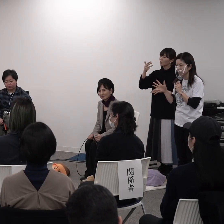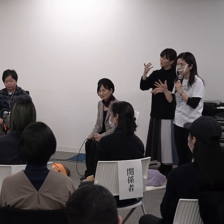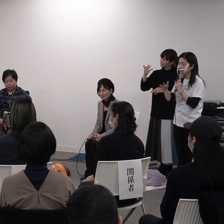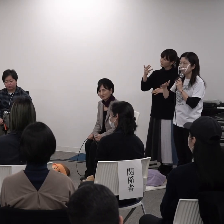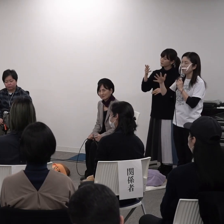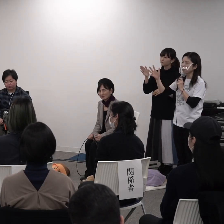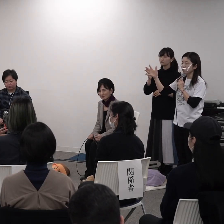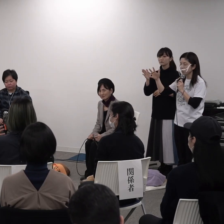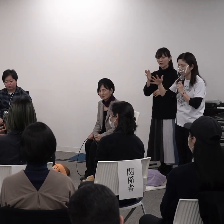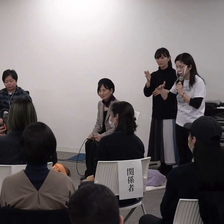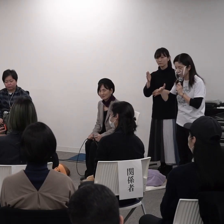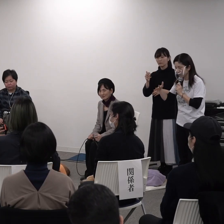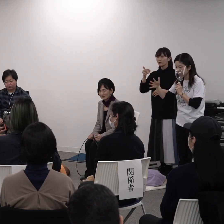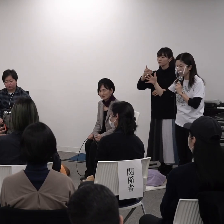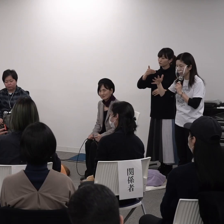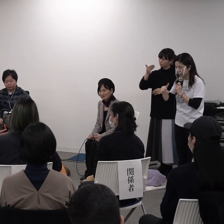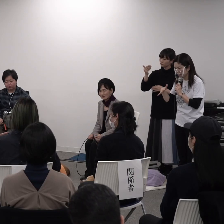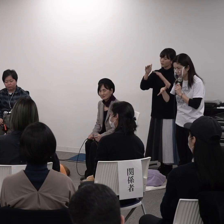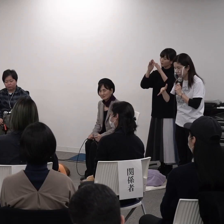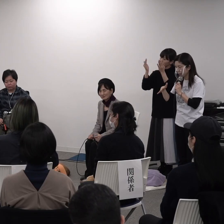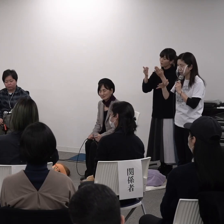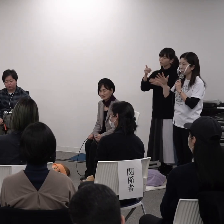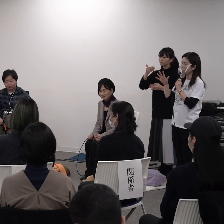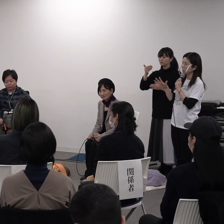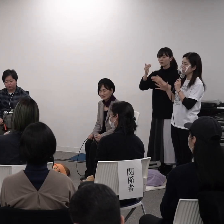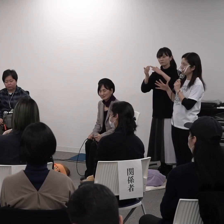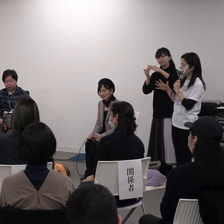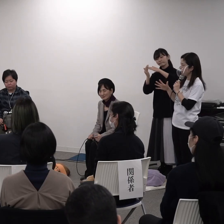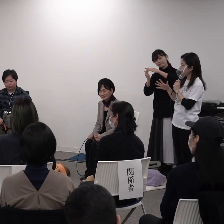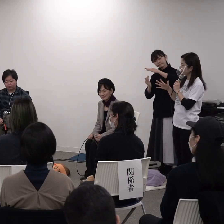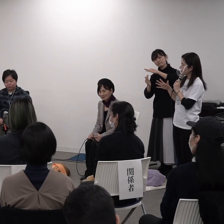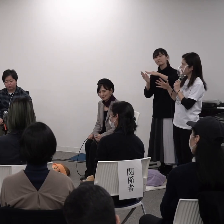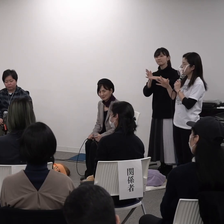でも900切っちゃった今数ですね